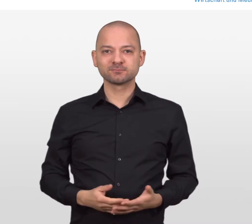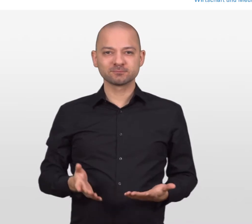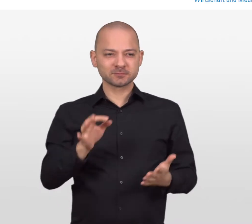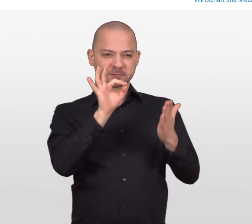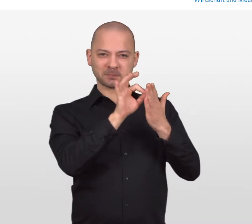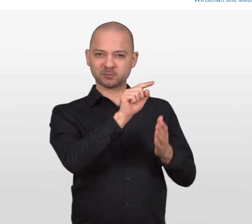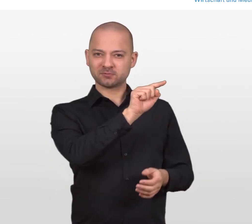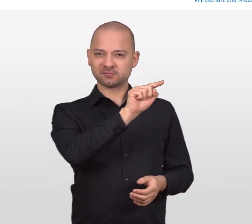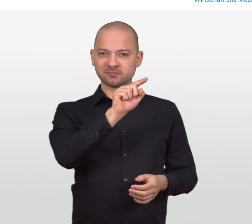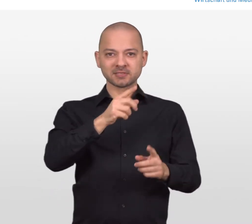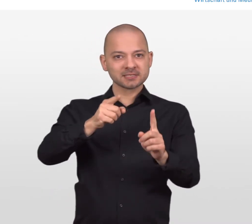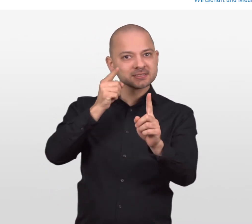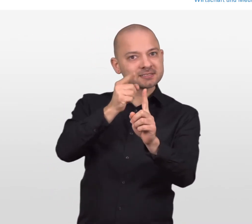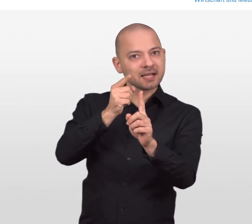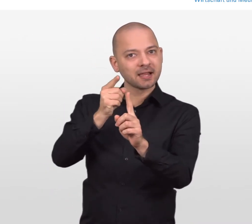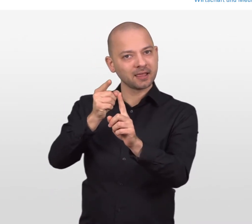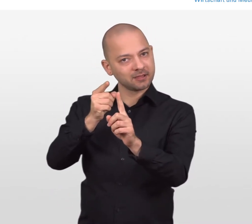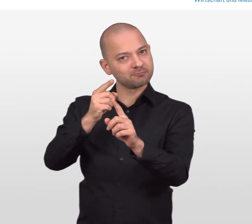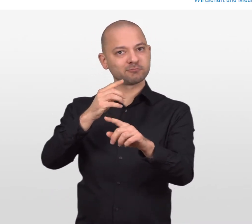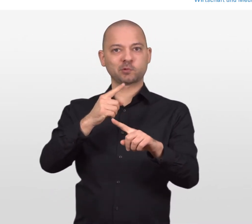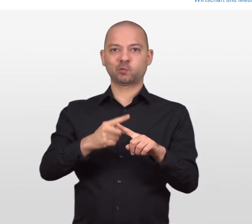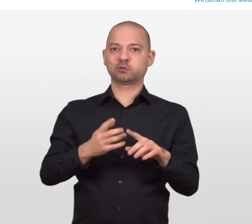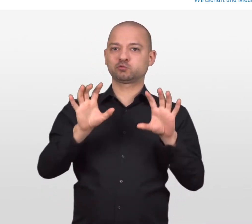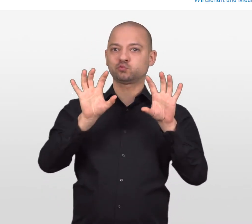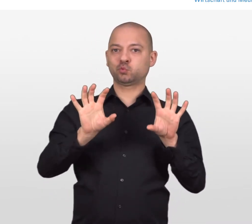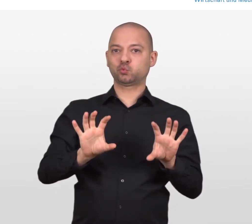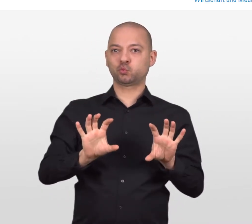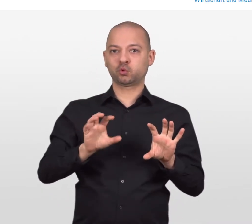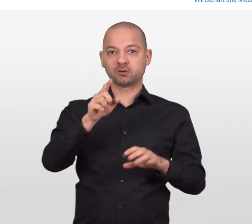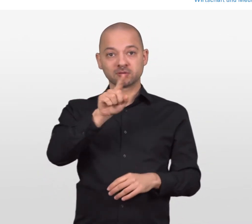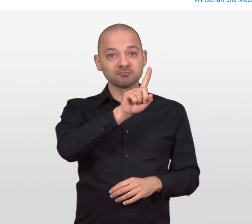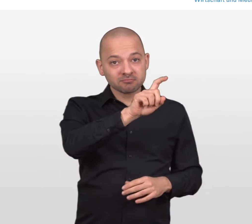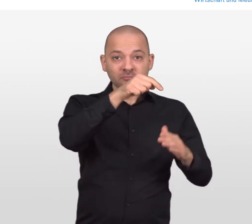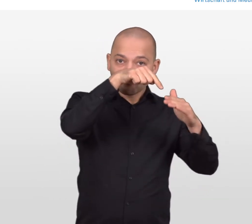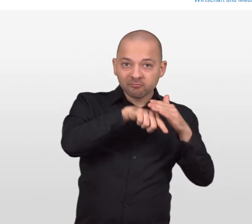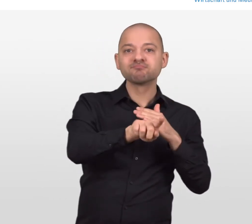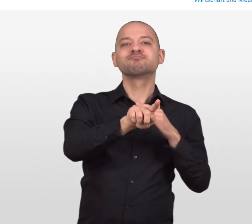Wenn Sie auf den Punkt „Ziele und Struktur“ klicken,